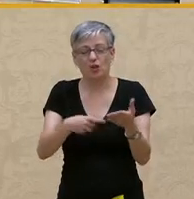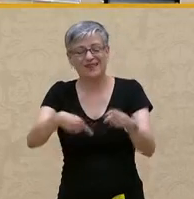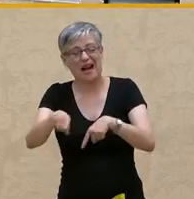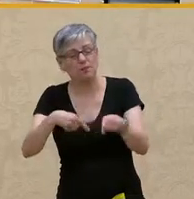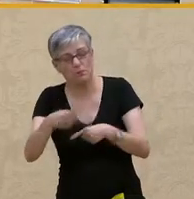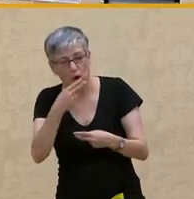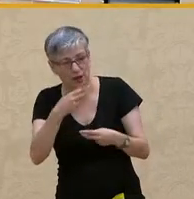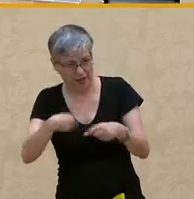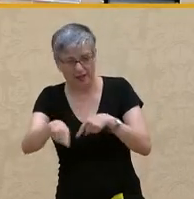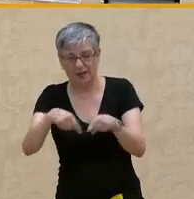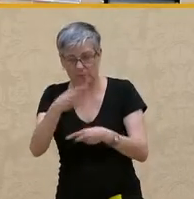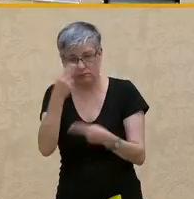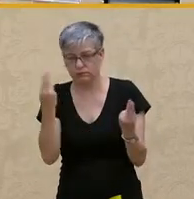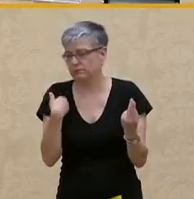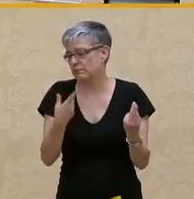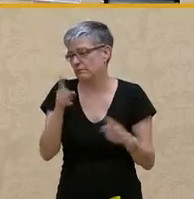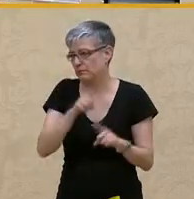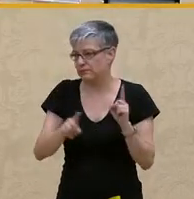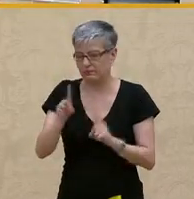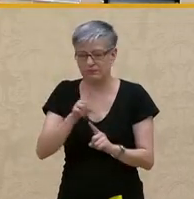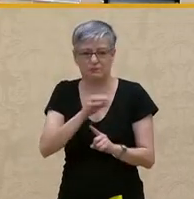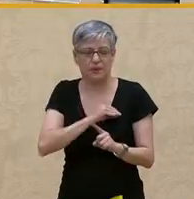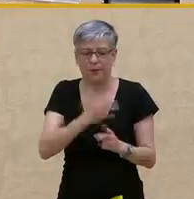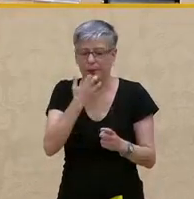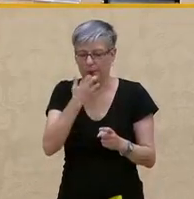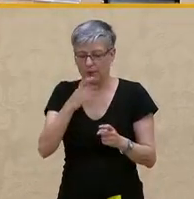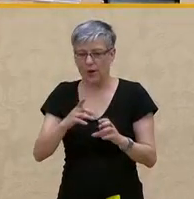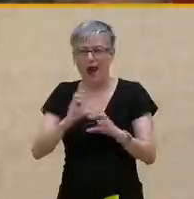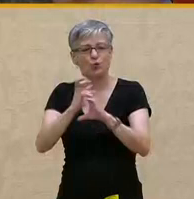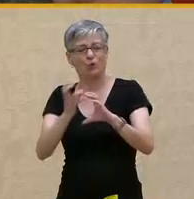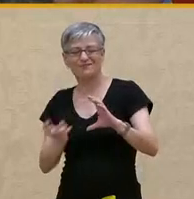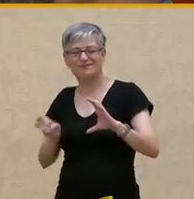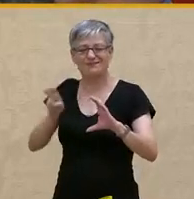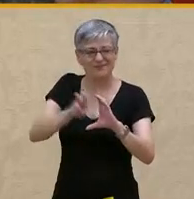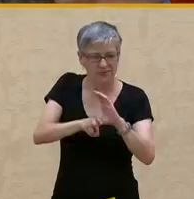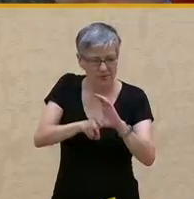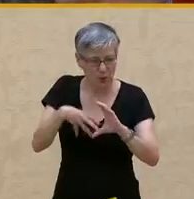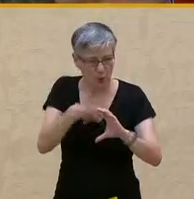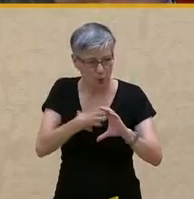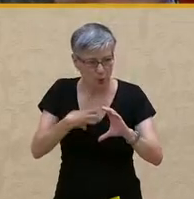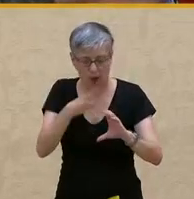también tengo mucha problemática, por ejemplo, al subir al autobús, me cuesta subir las escaleras,